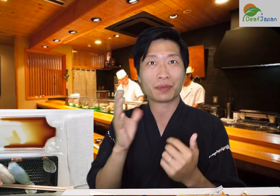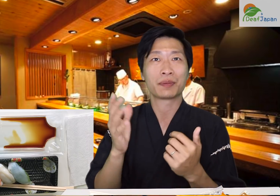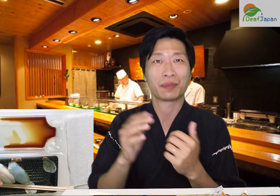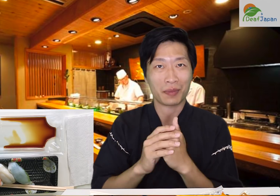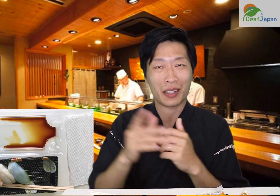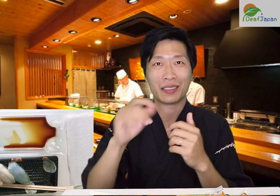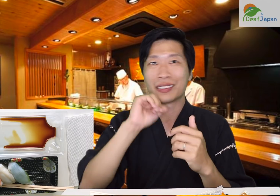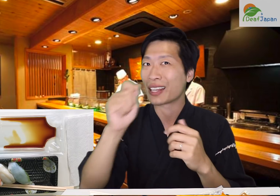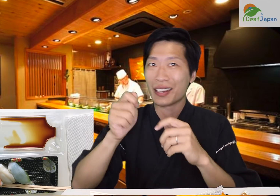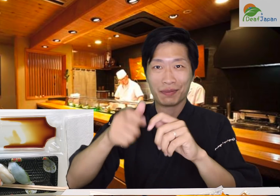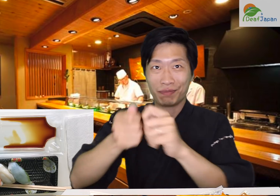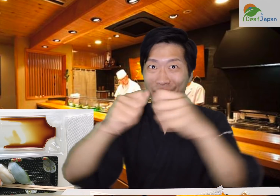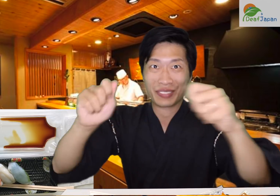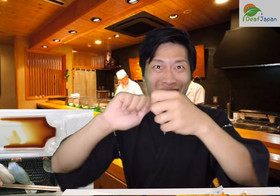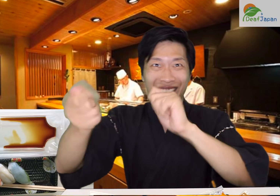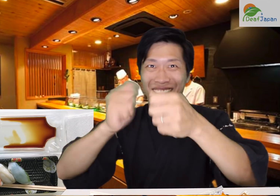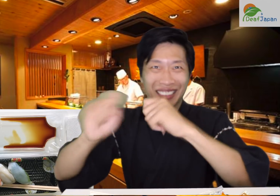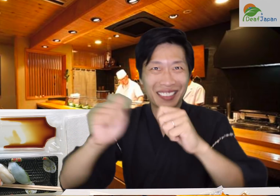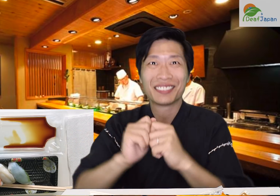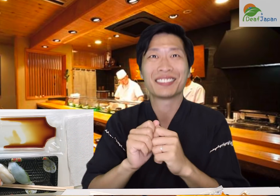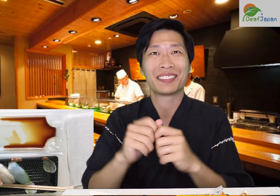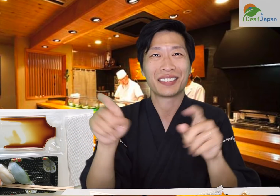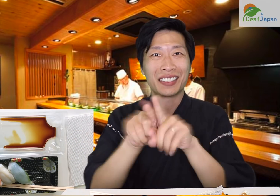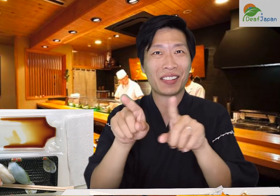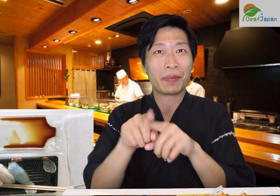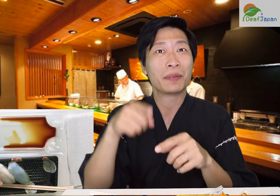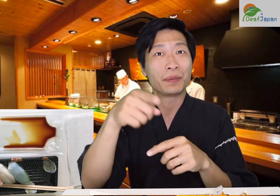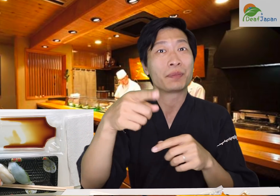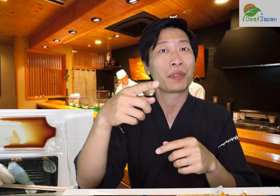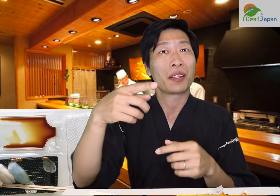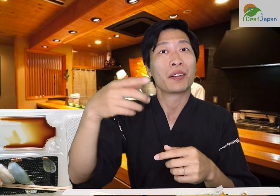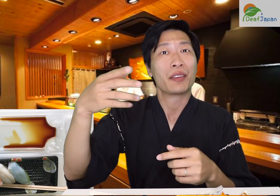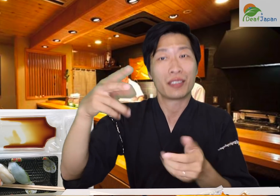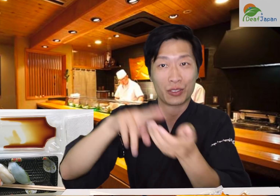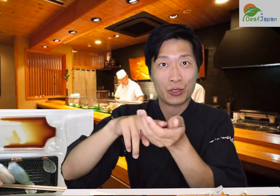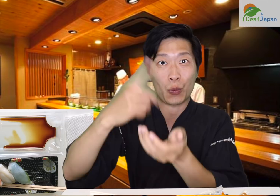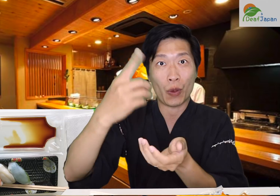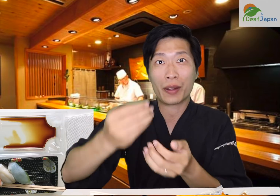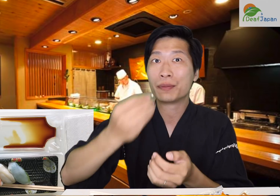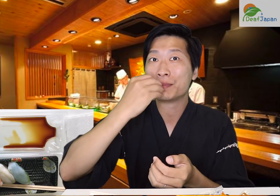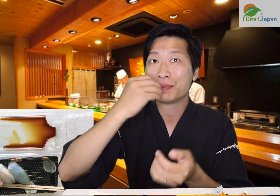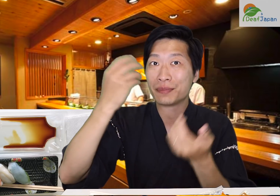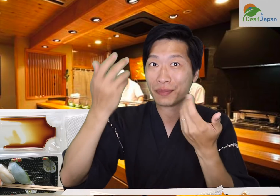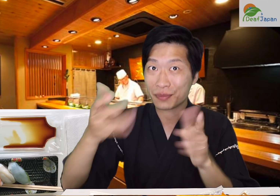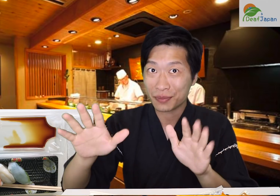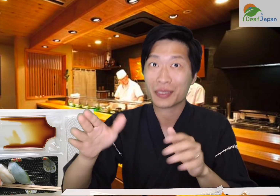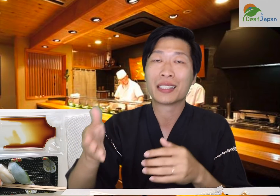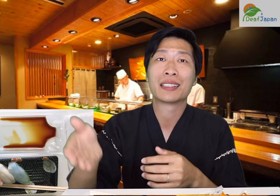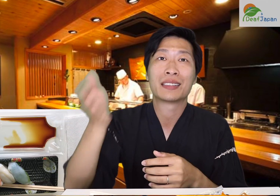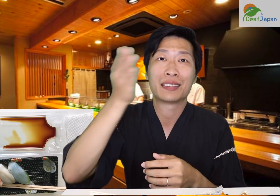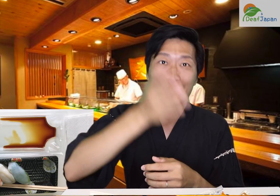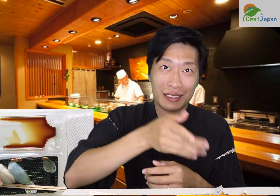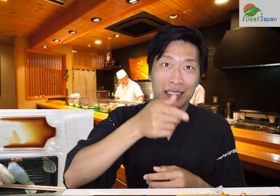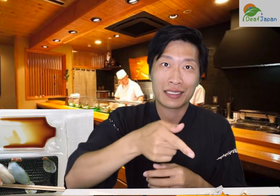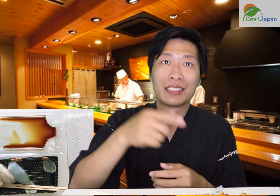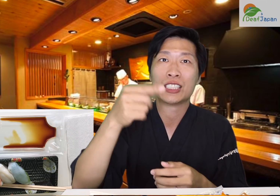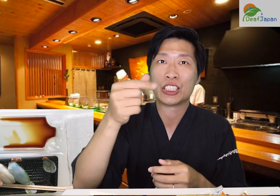Wenn du jetzt in ein Restaurant gehst, weißt du, wie man Sushi richtig in die Soja-Soße tunkt.